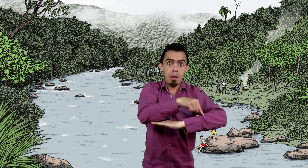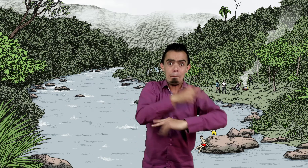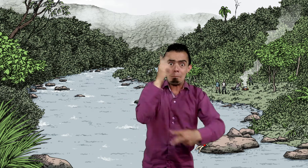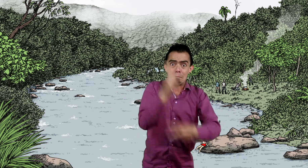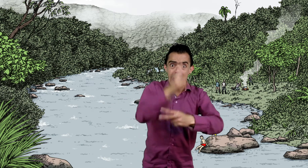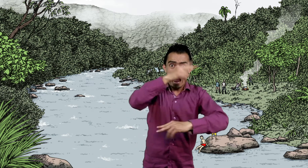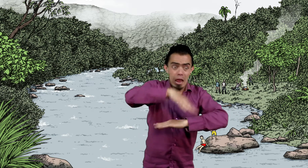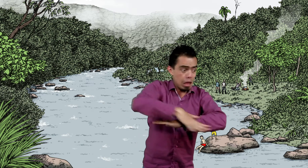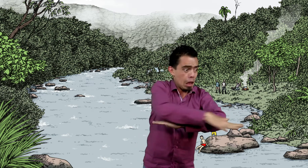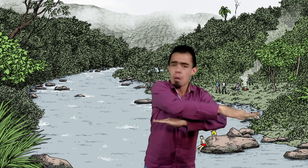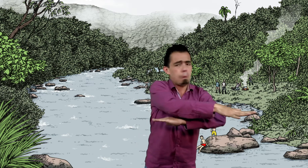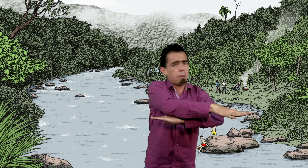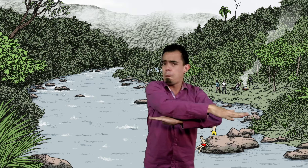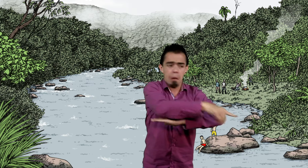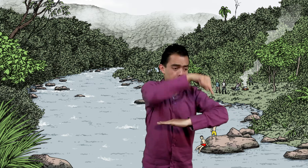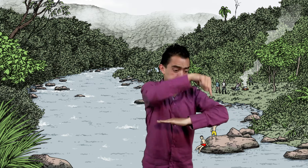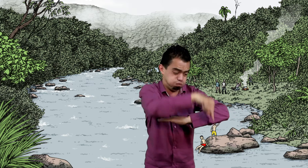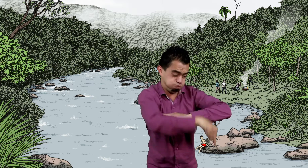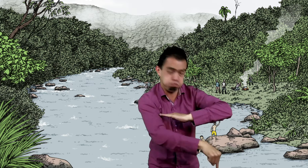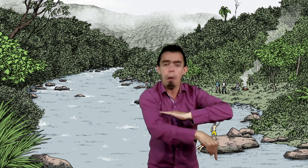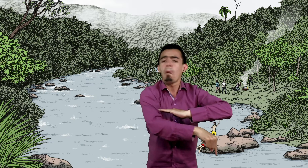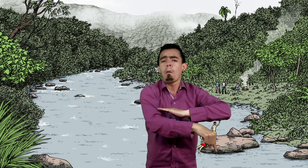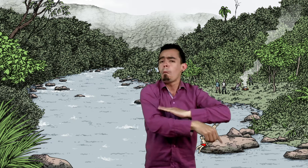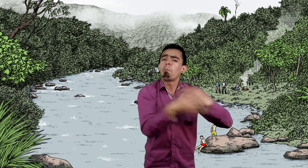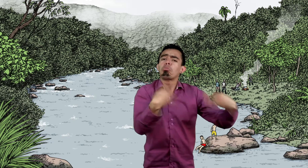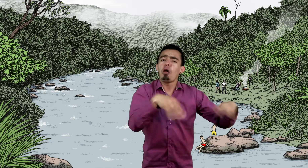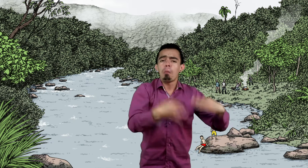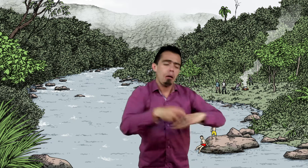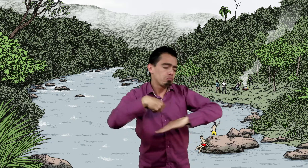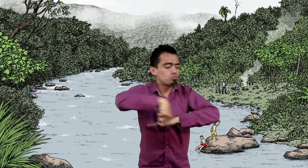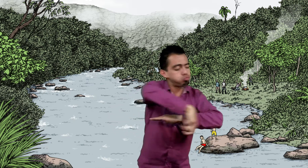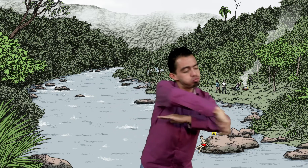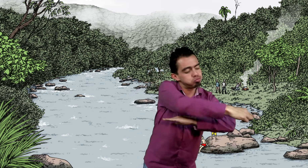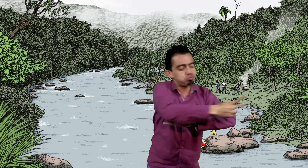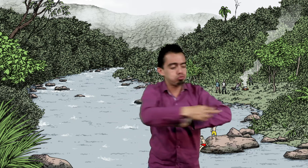Sabíamos que no era peligroso, ni hondo.